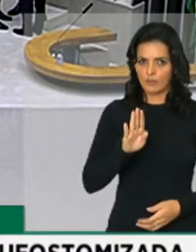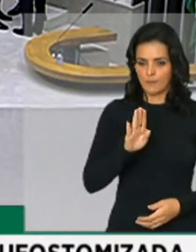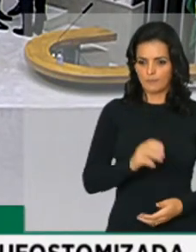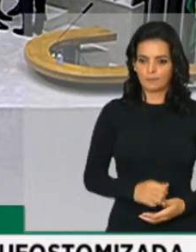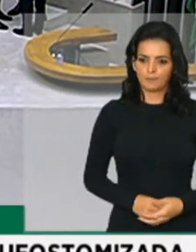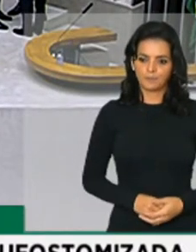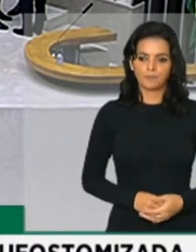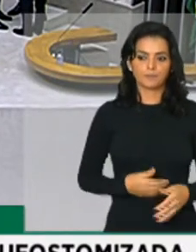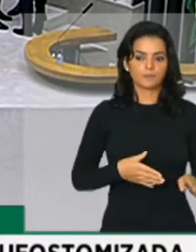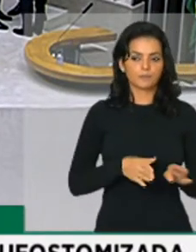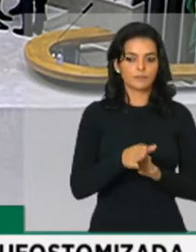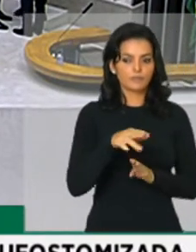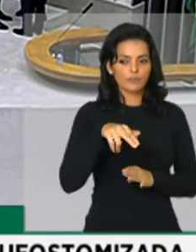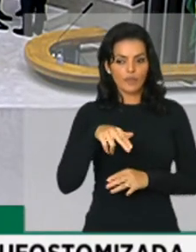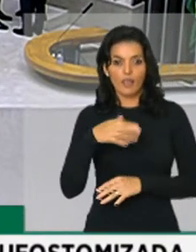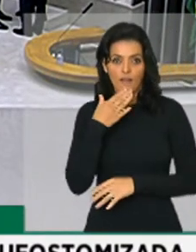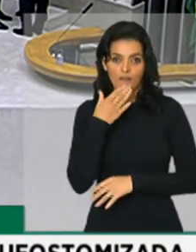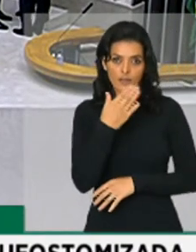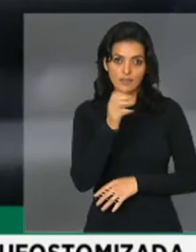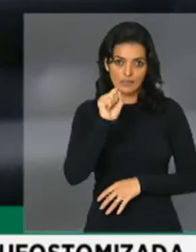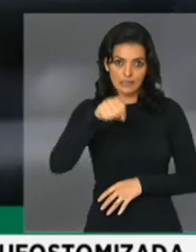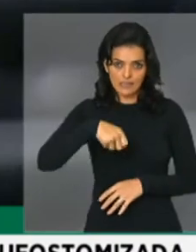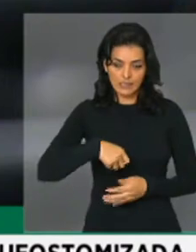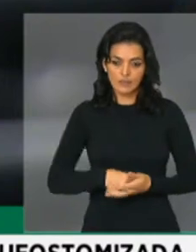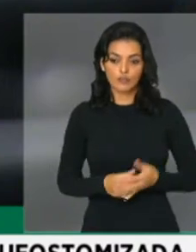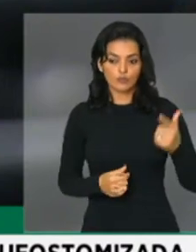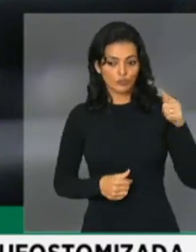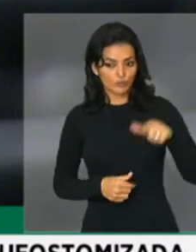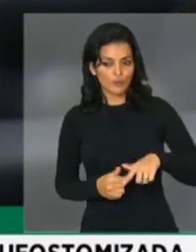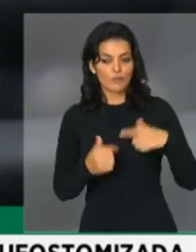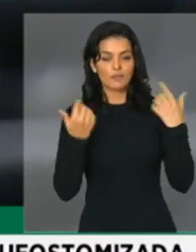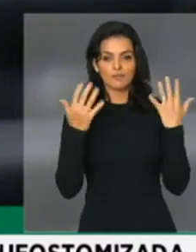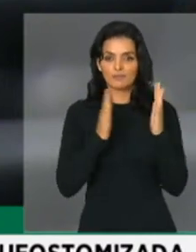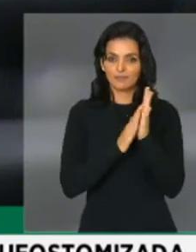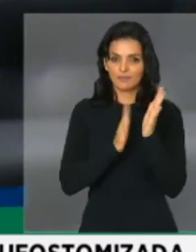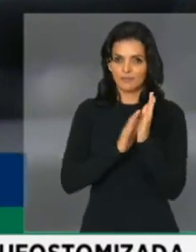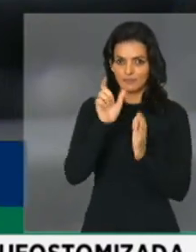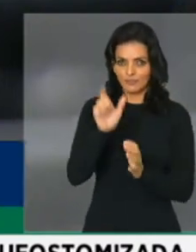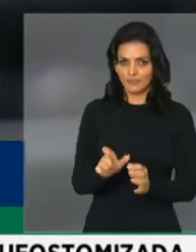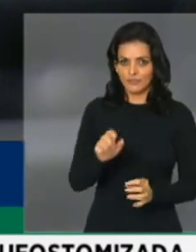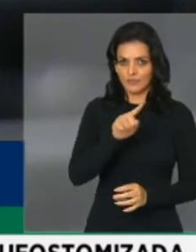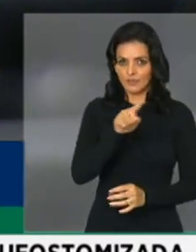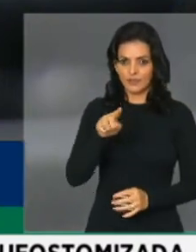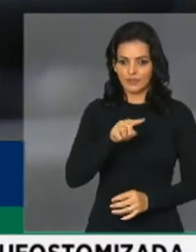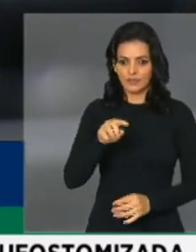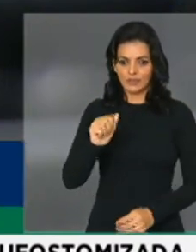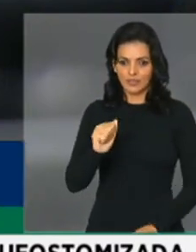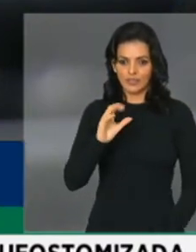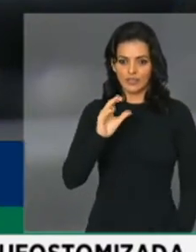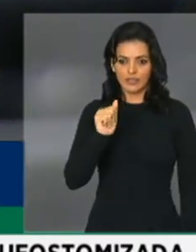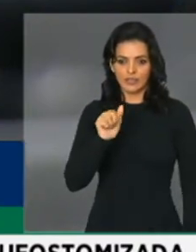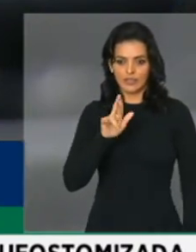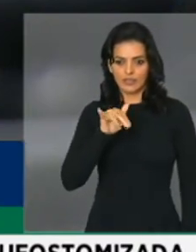QUEREM PARABENIZAR O ZACARIAS KALIL NOSSO DEPUTADO PELA INICIATIVA, PELA IMPORTÂNCIA DE CELEBRAR ESSA DATA, REGISTRAR EM PROL DAS NOSSAS